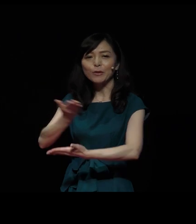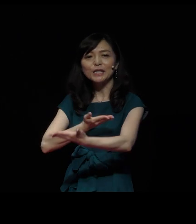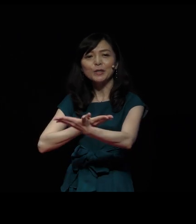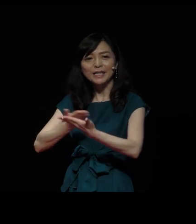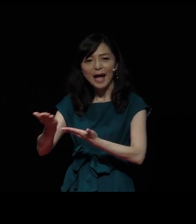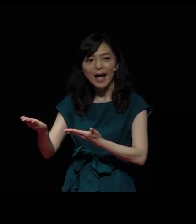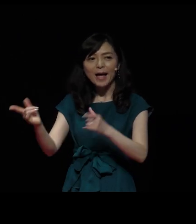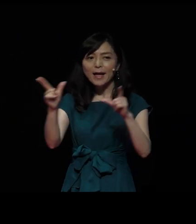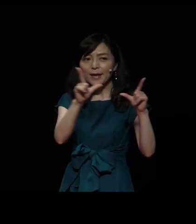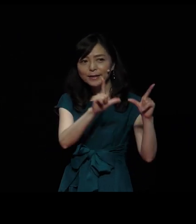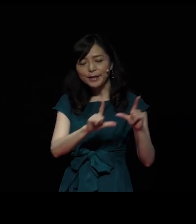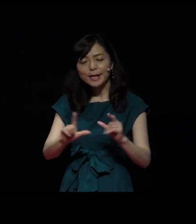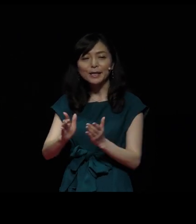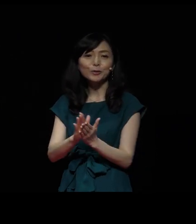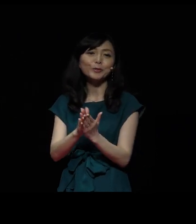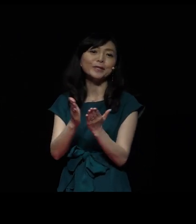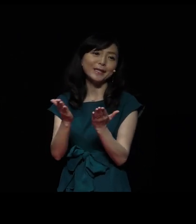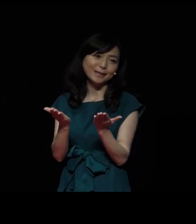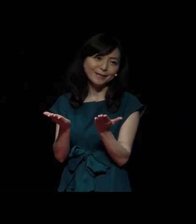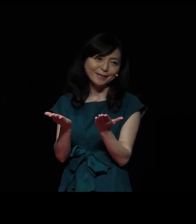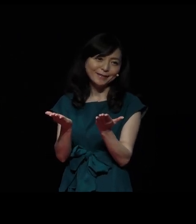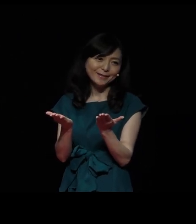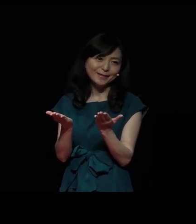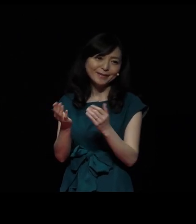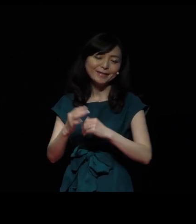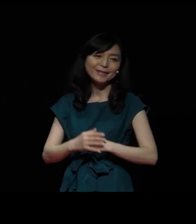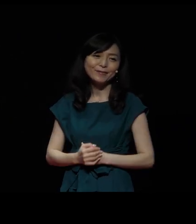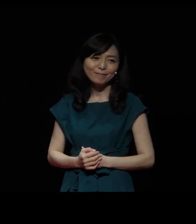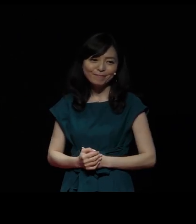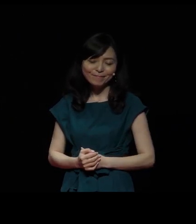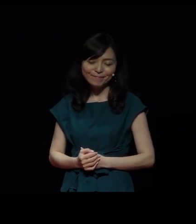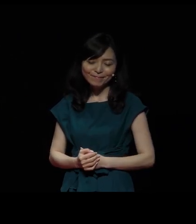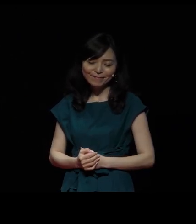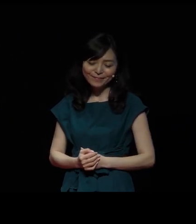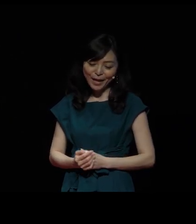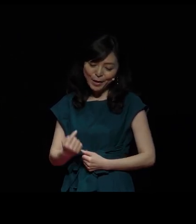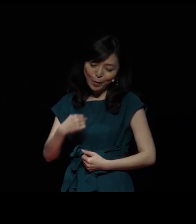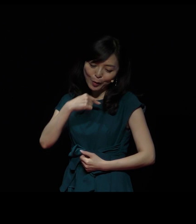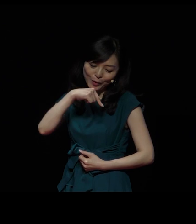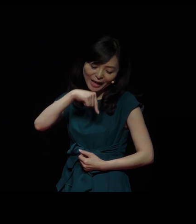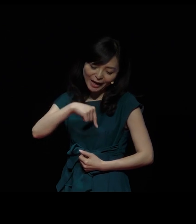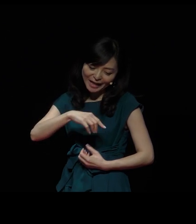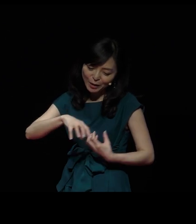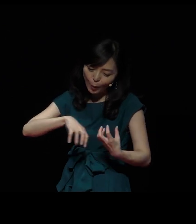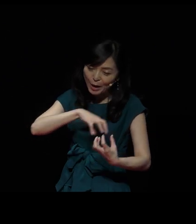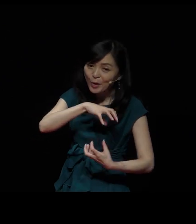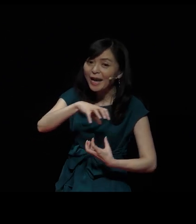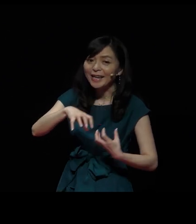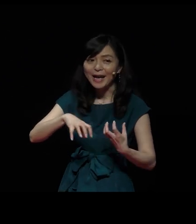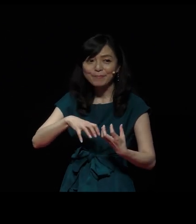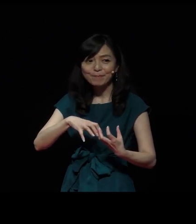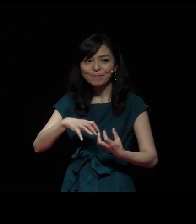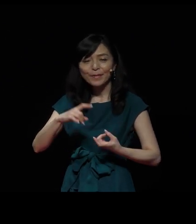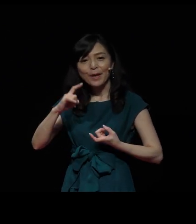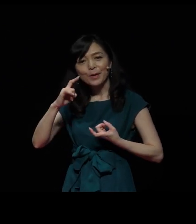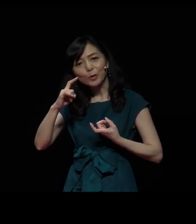con mi profesor de secundaria. [Conectar con “letras” 9 cuadernos de la secundaria] Escribí muchos pensamientos